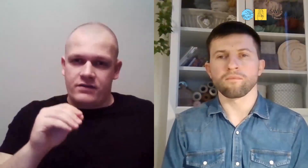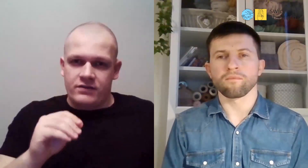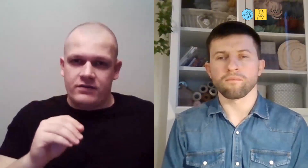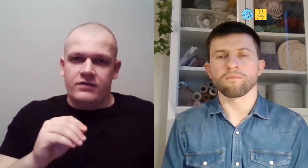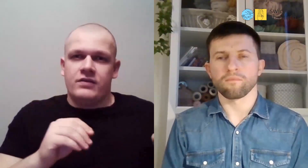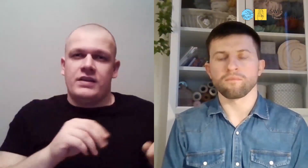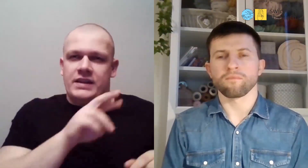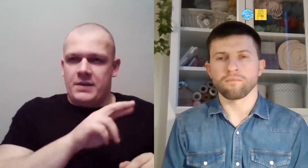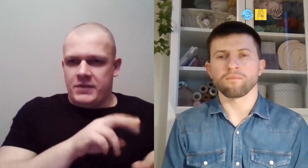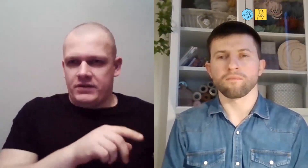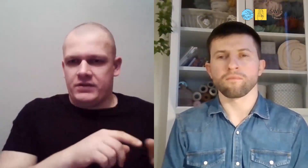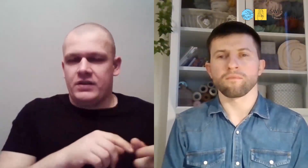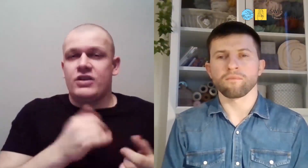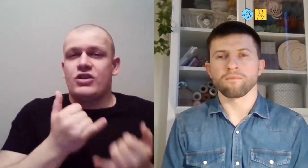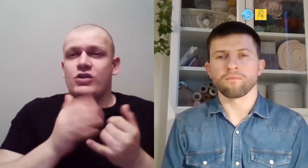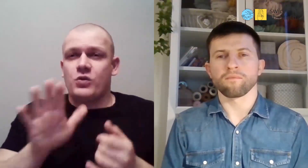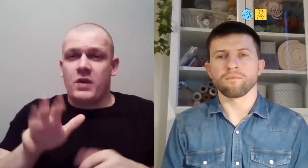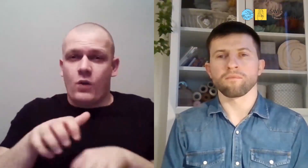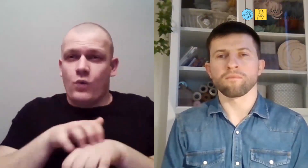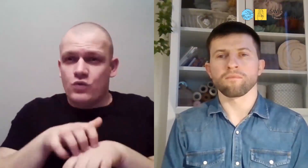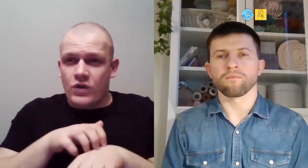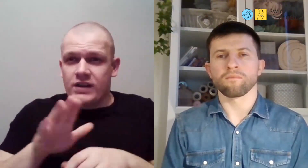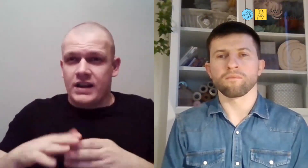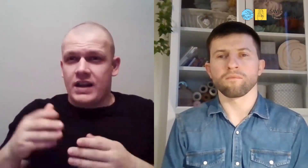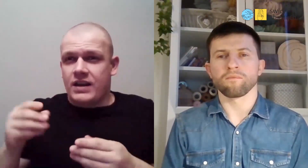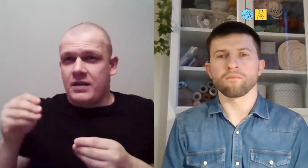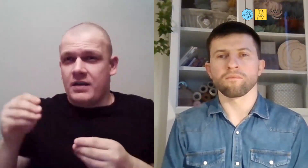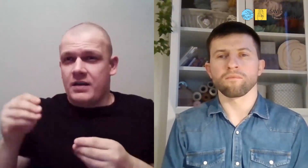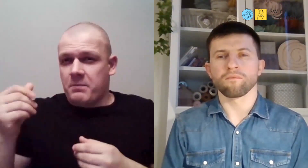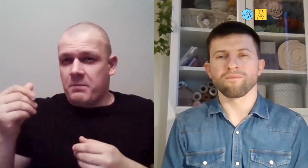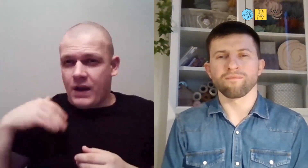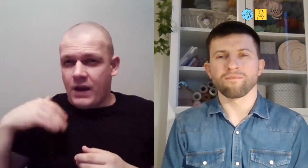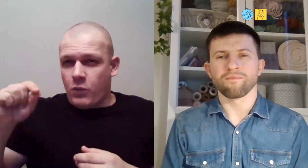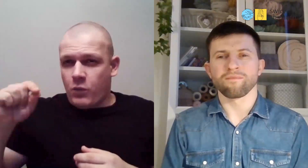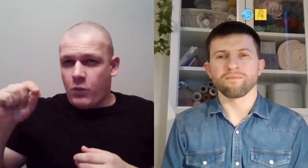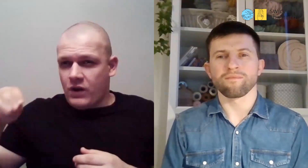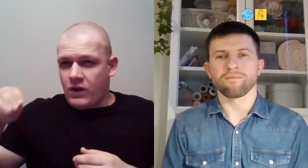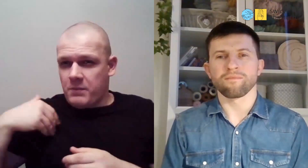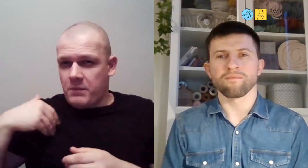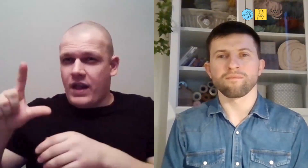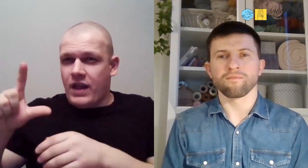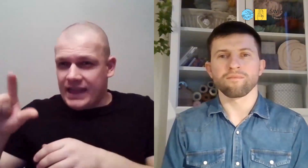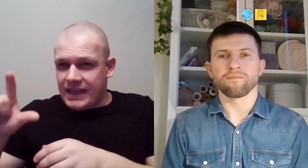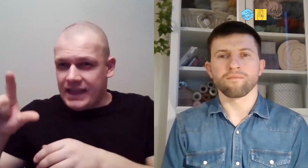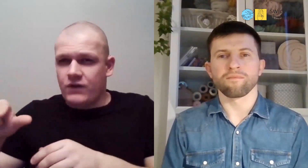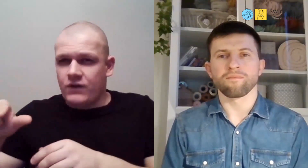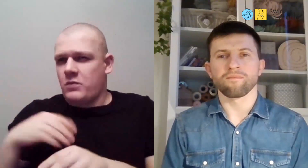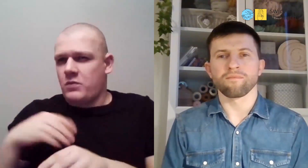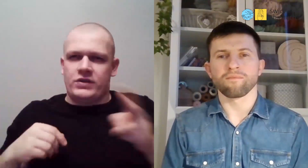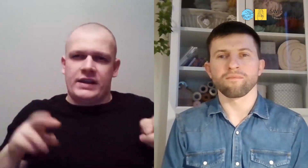Jeżeli ktoś ma uczulenie na białe, pudrowe rękawiczki